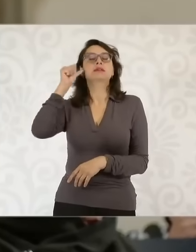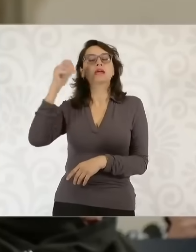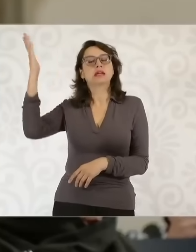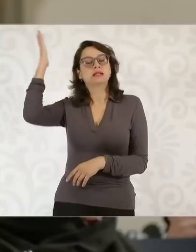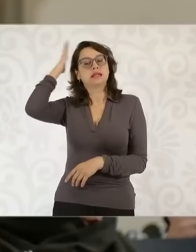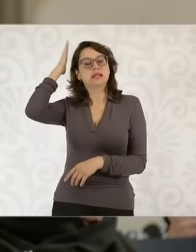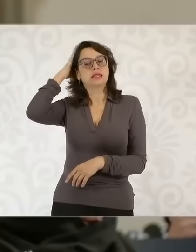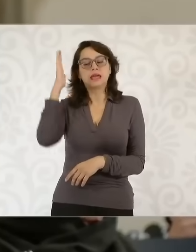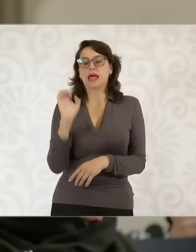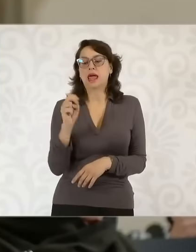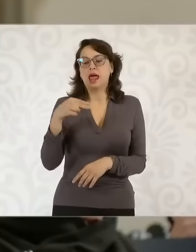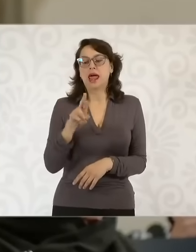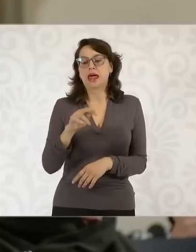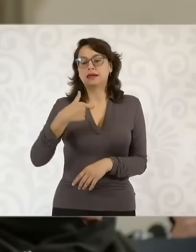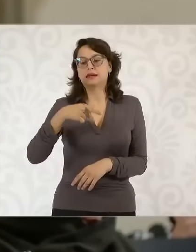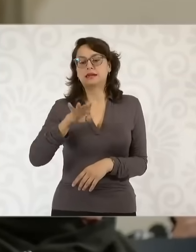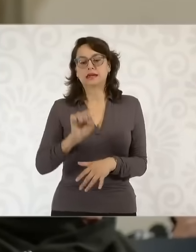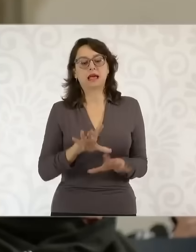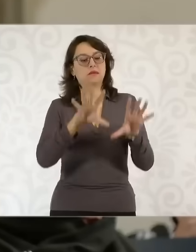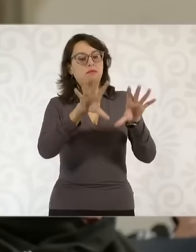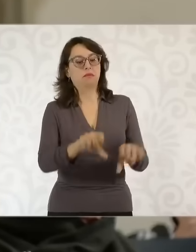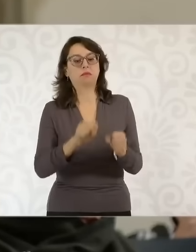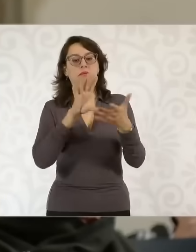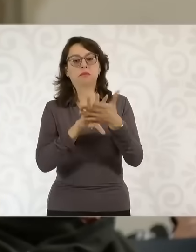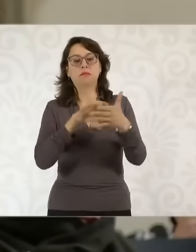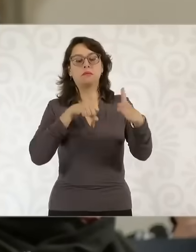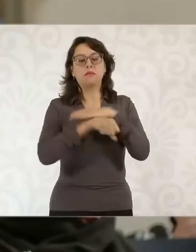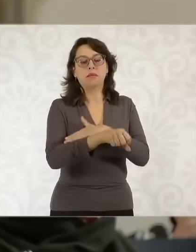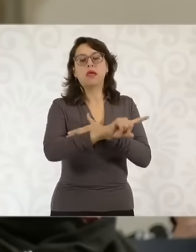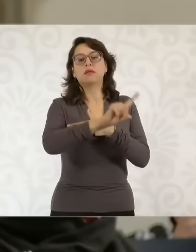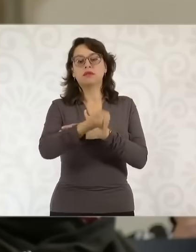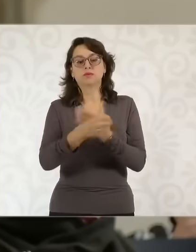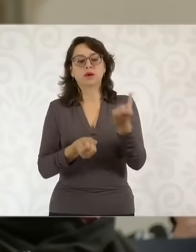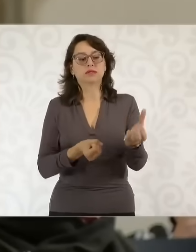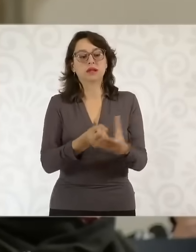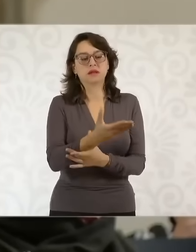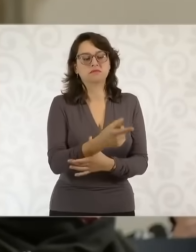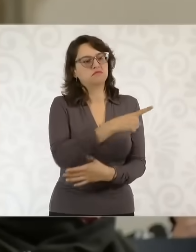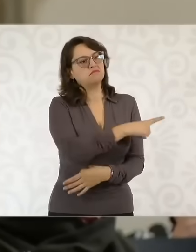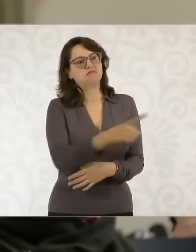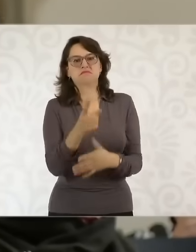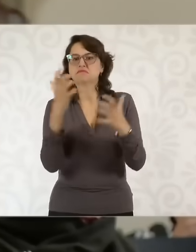se generó una amenaza de un paro de distribución de gas LP, misma que fue eh descartada, pero que